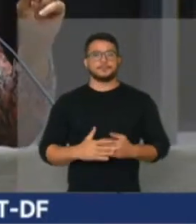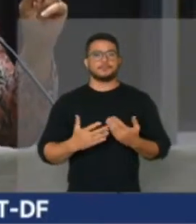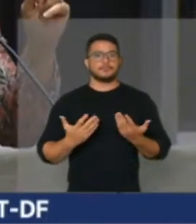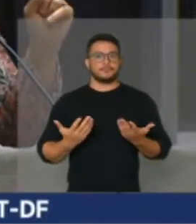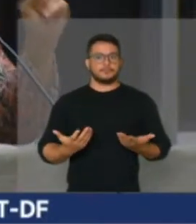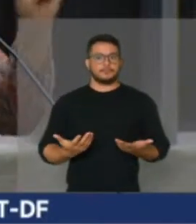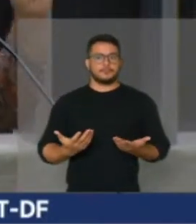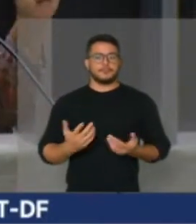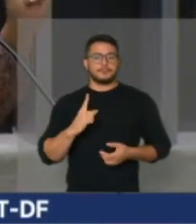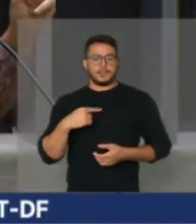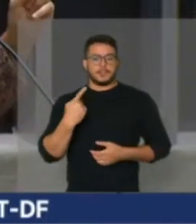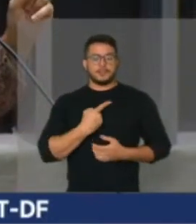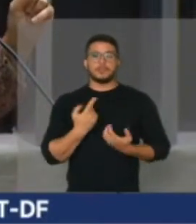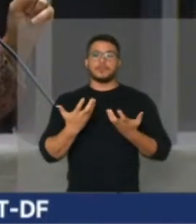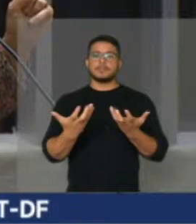DUAS VIDAS, E ASSEGURAR QUE A GRAVIDEZ PUDESSE SER